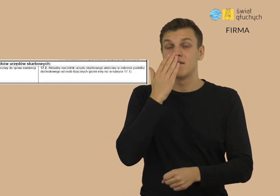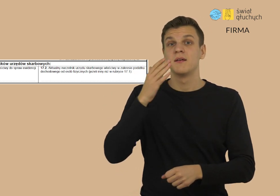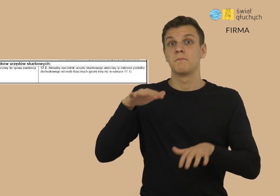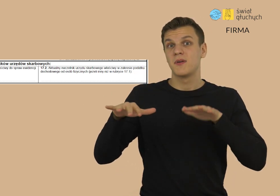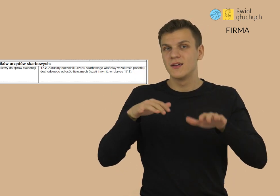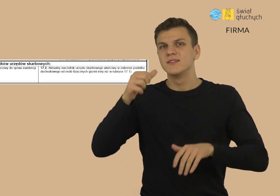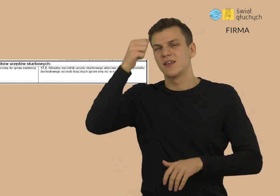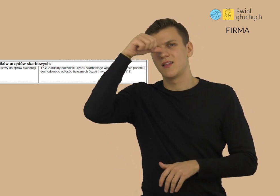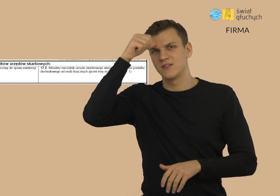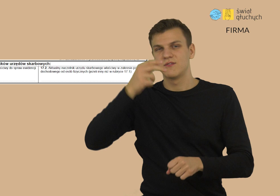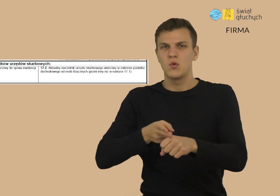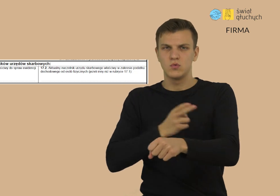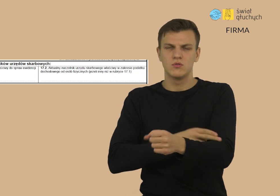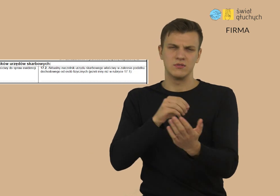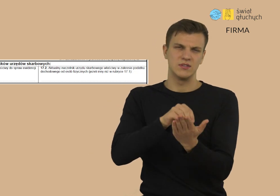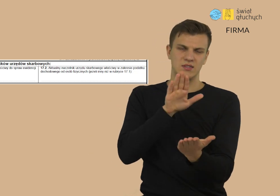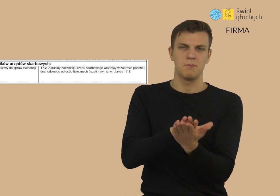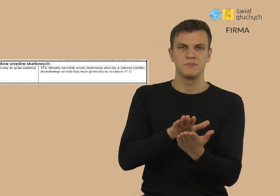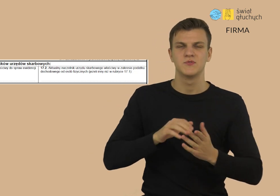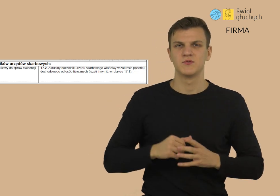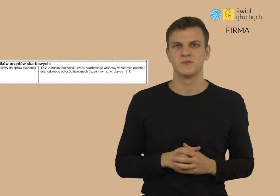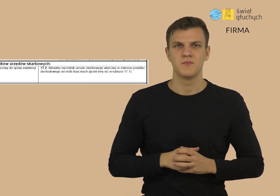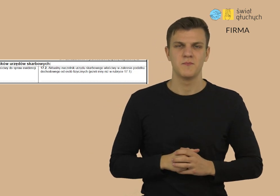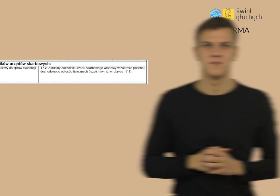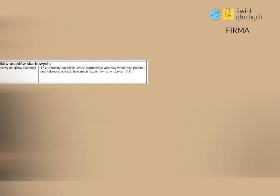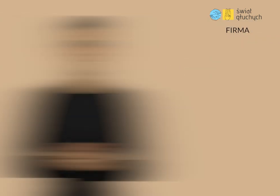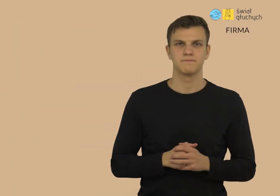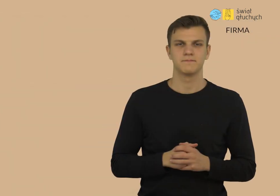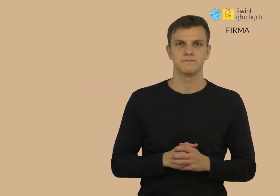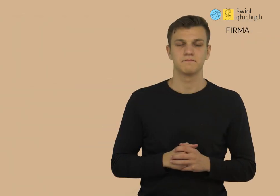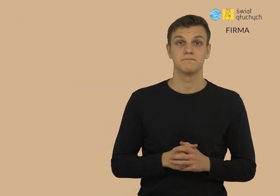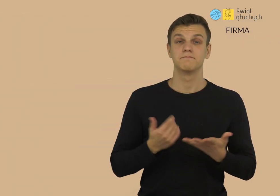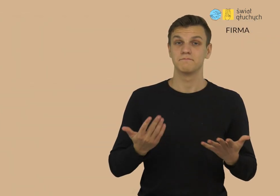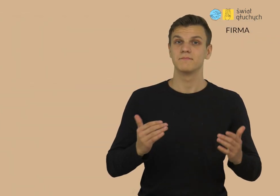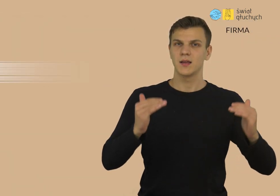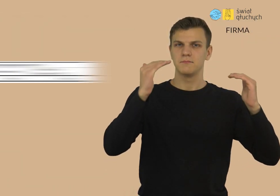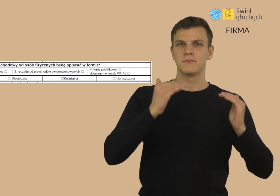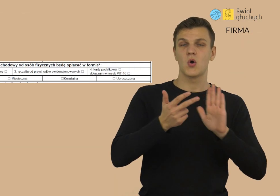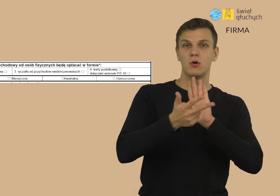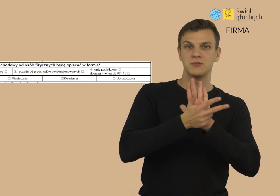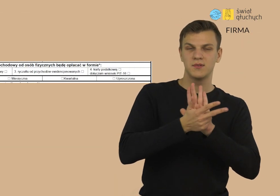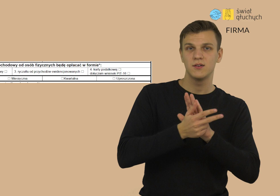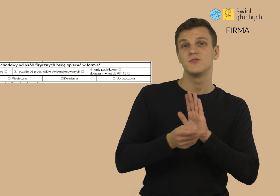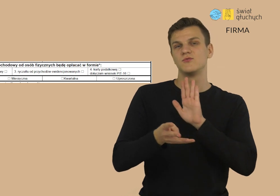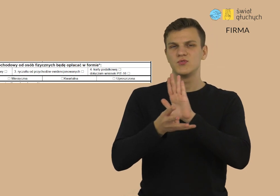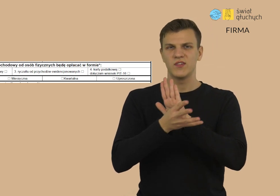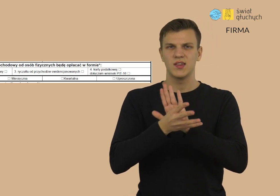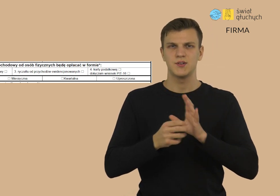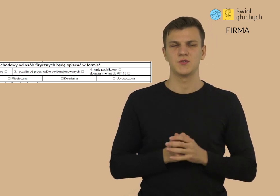Zapisz miejsce i nazwę tego urzędu. Pozycje 18 i 19.